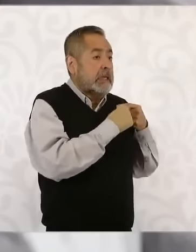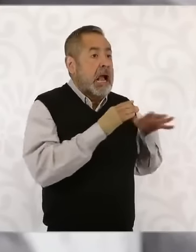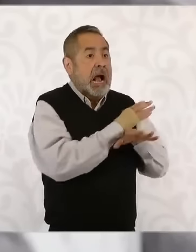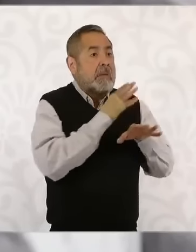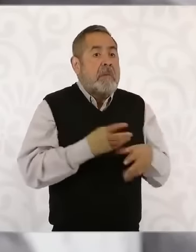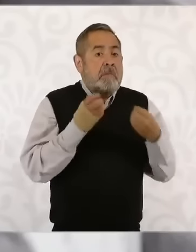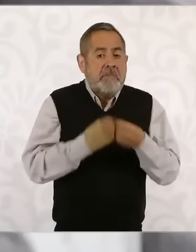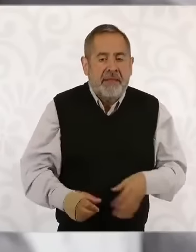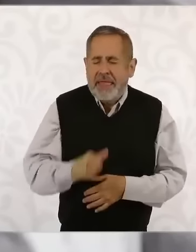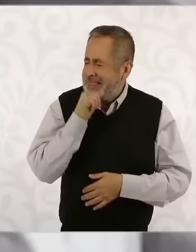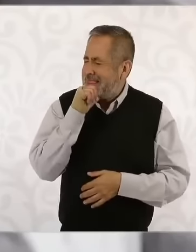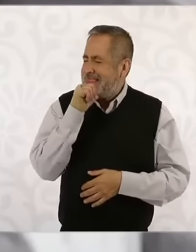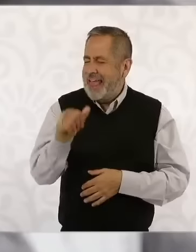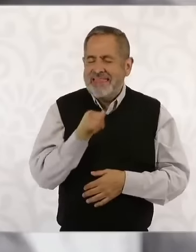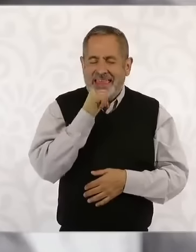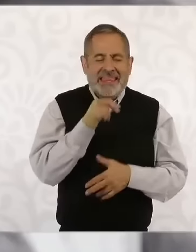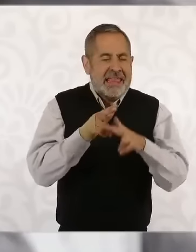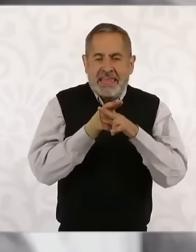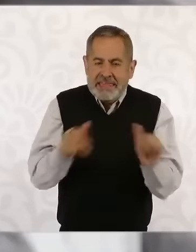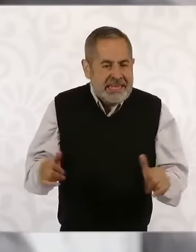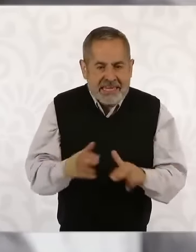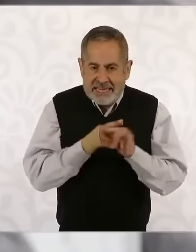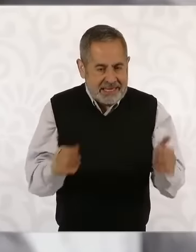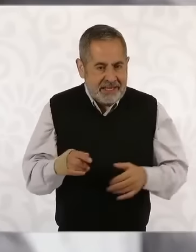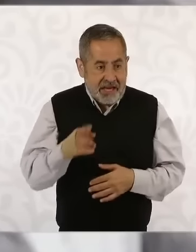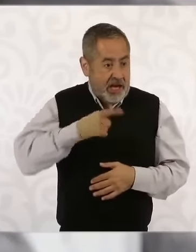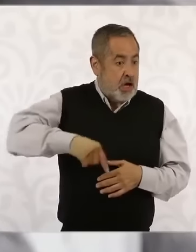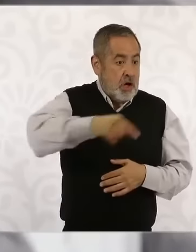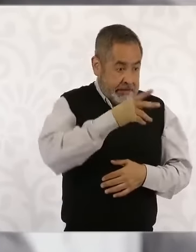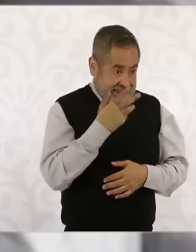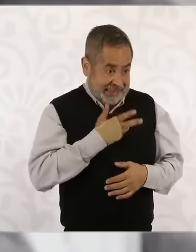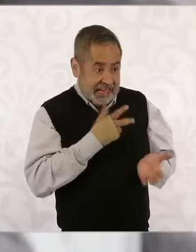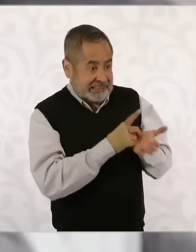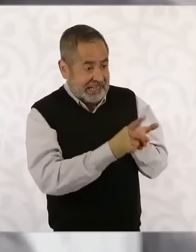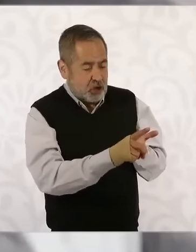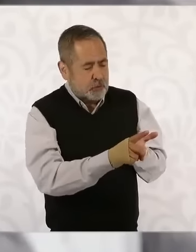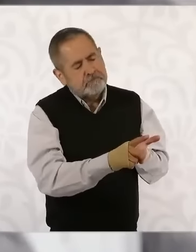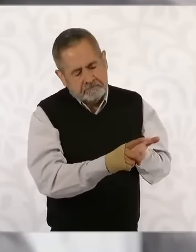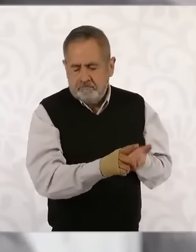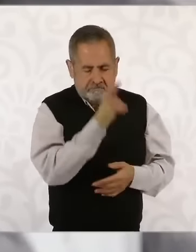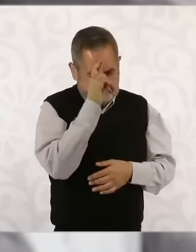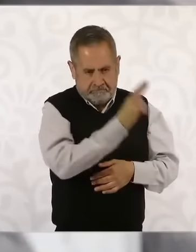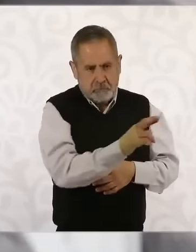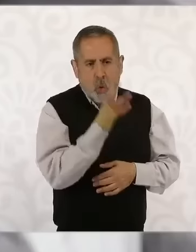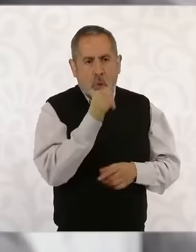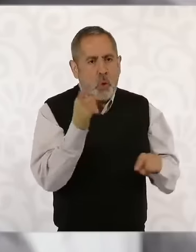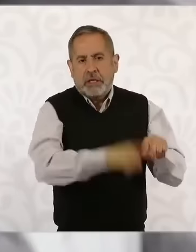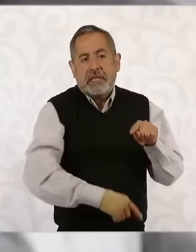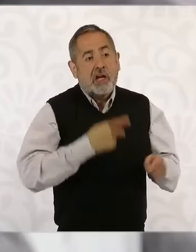todos aquellos derechos adquiridos en los juicios de amparo en trámite son intocables e intocados.